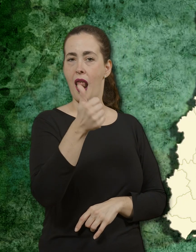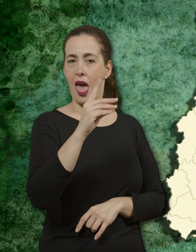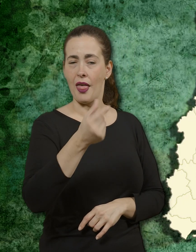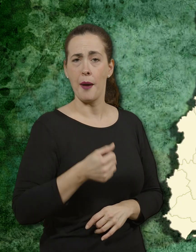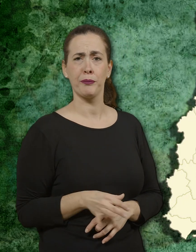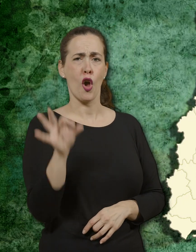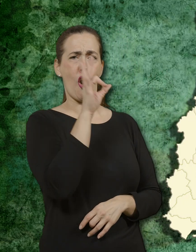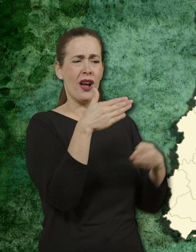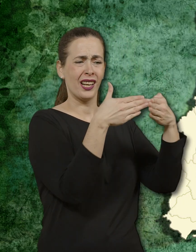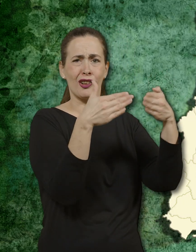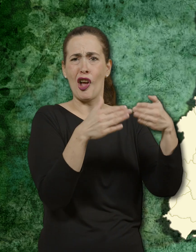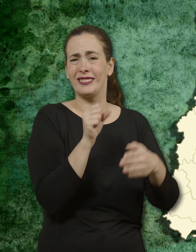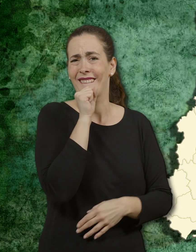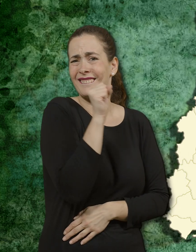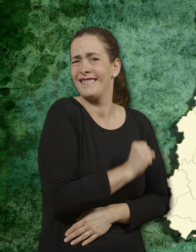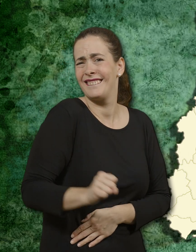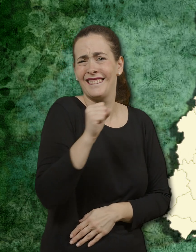o sorprenents i captivadors com l'observatori astronòmic